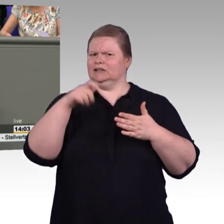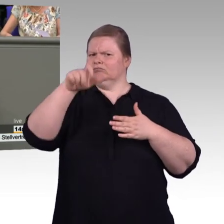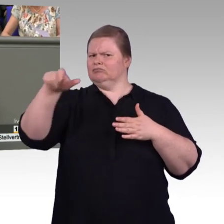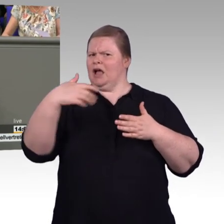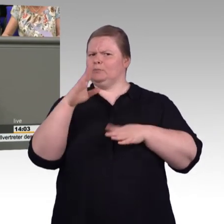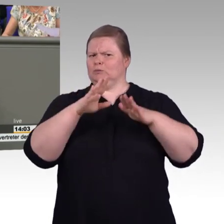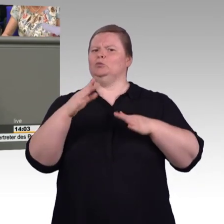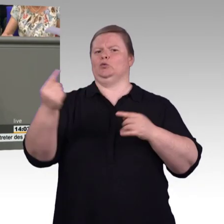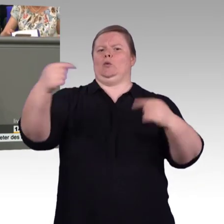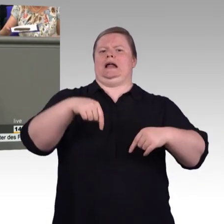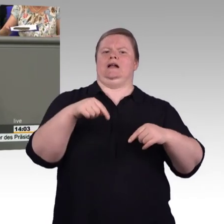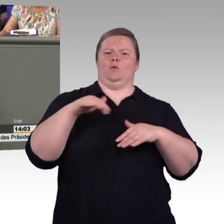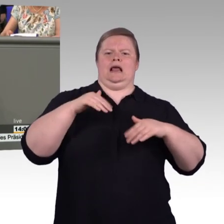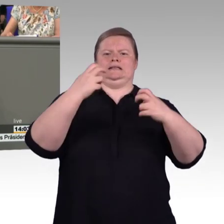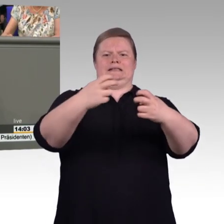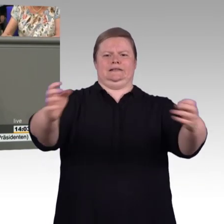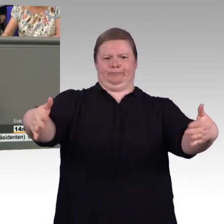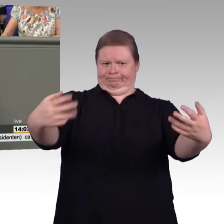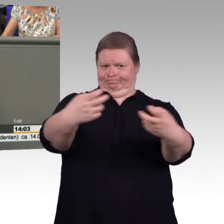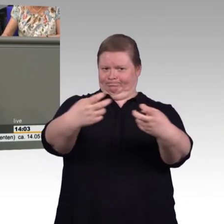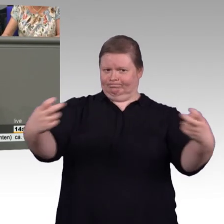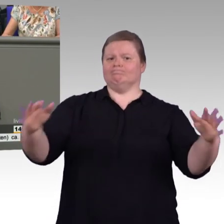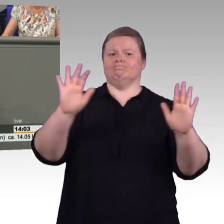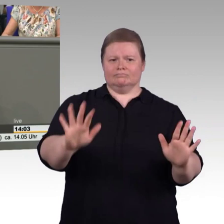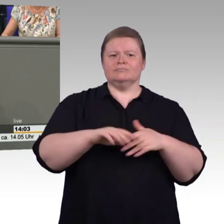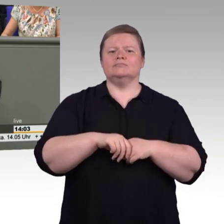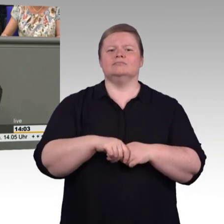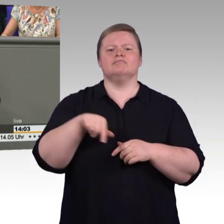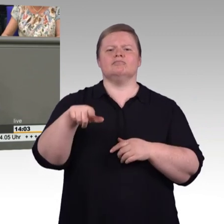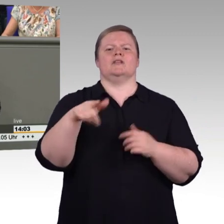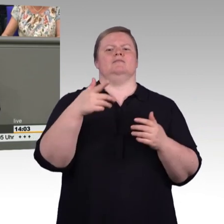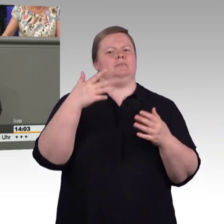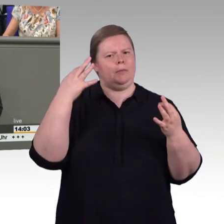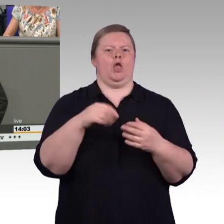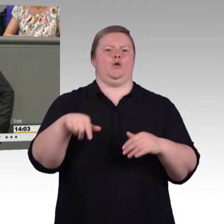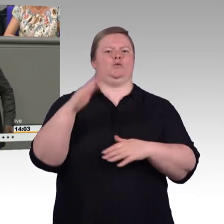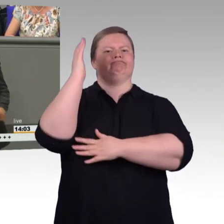(Beifall) Meine sehr verehrten Damen und Herren, nach einer Stunde Debatte